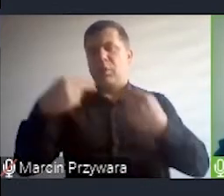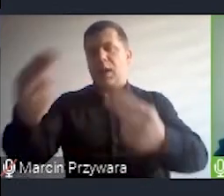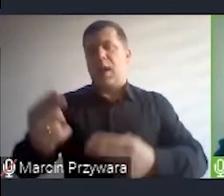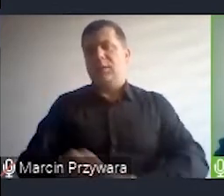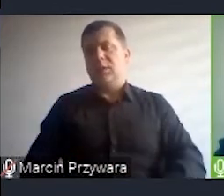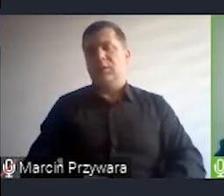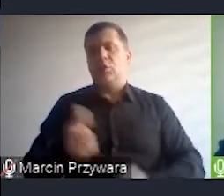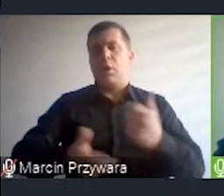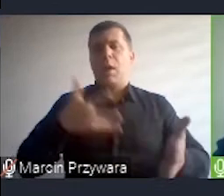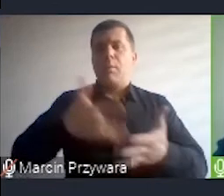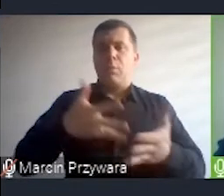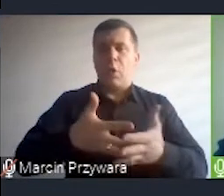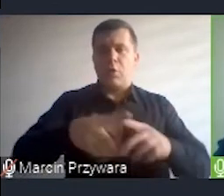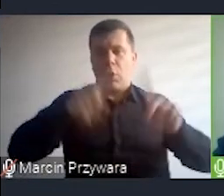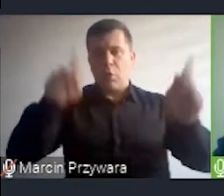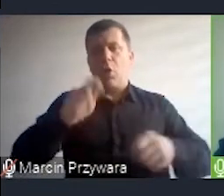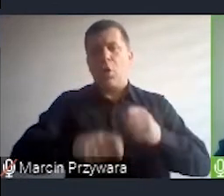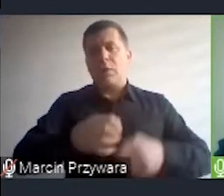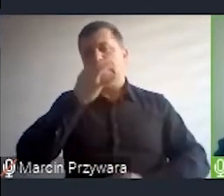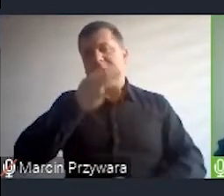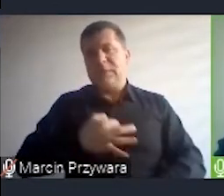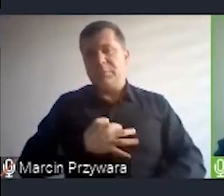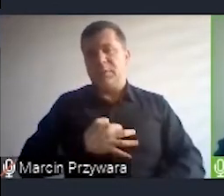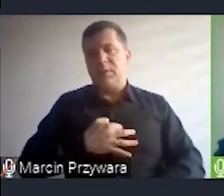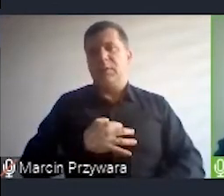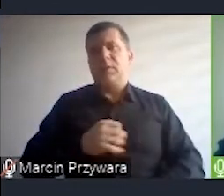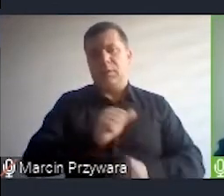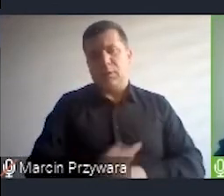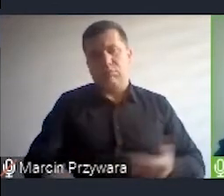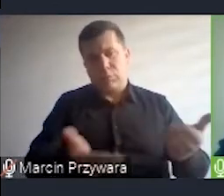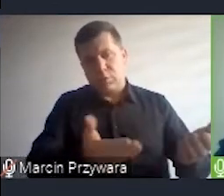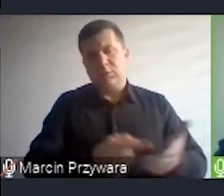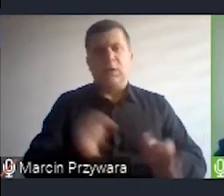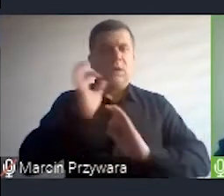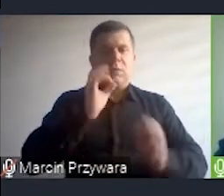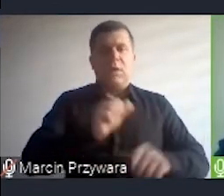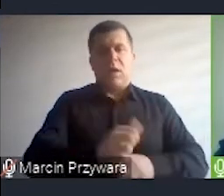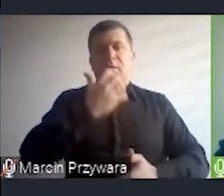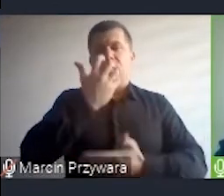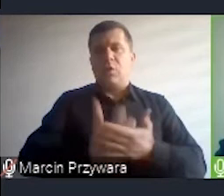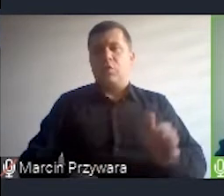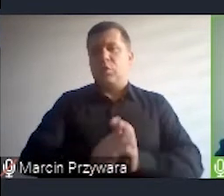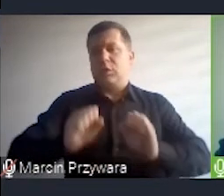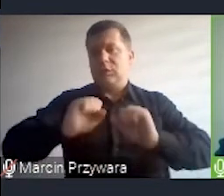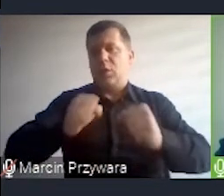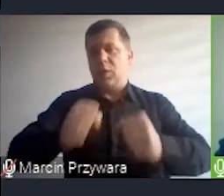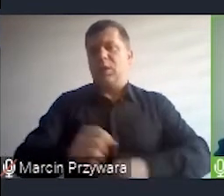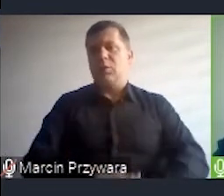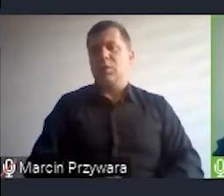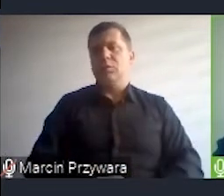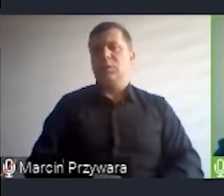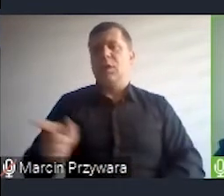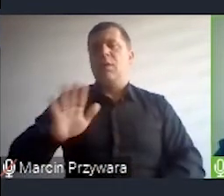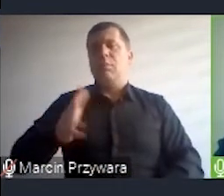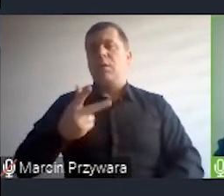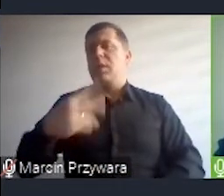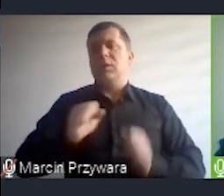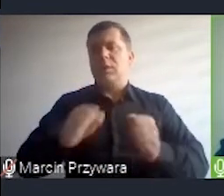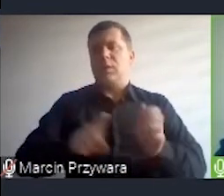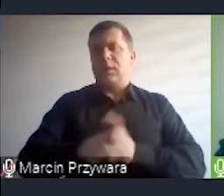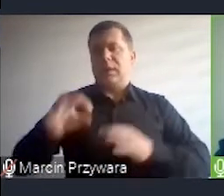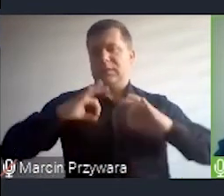Sporządźcie protokół. Jak kontrola zapyta – jest, proszę bardzo, informacja, że jest wykorzystywane dla działalności podmiotu nie działającego dla zysku.